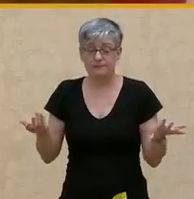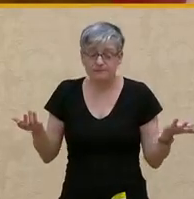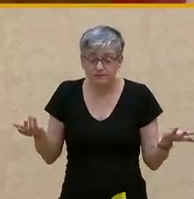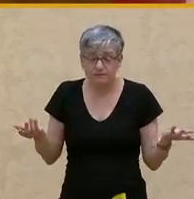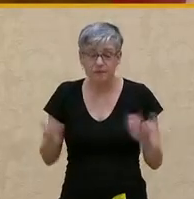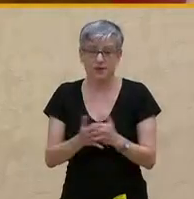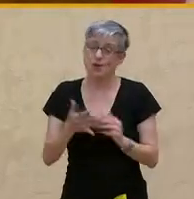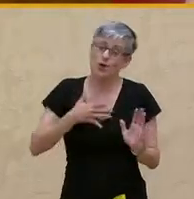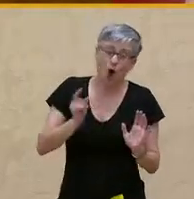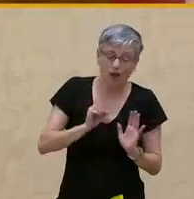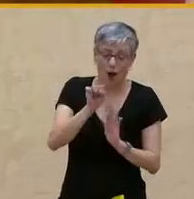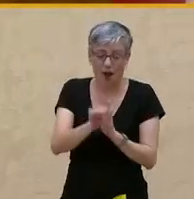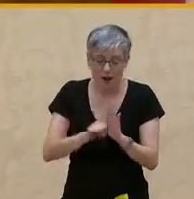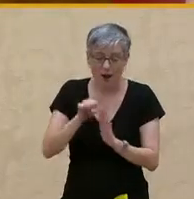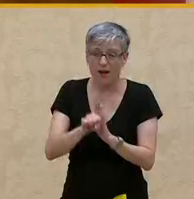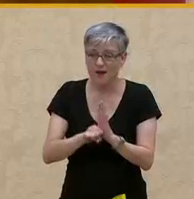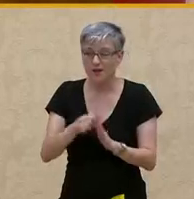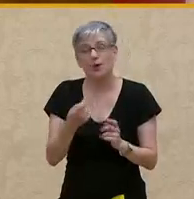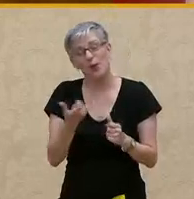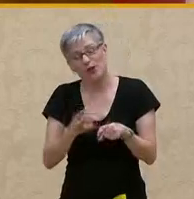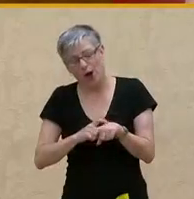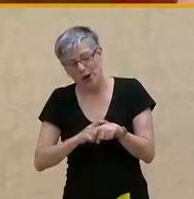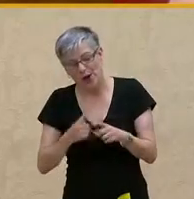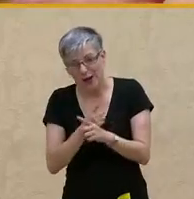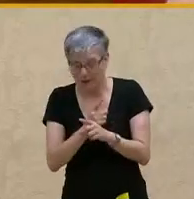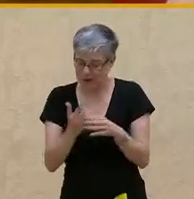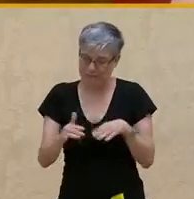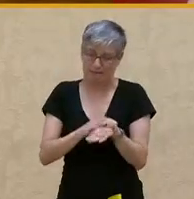No quiero enrollarme mucho, estoy un poquito nervioso, disculpadme también,